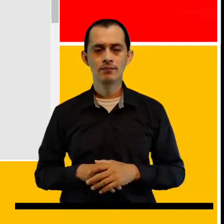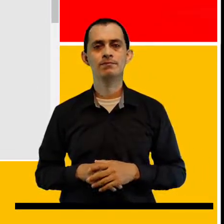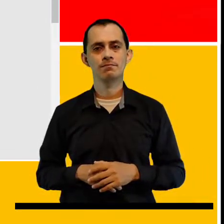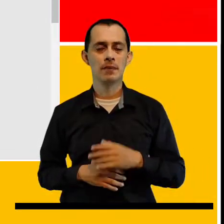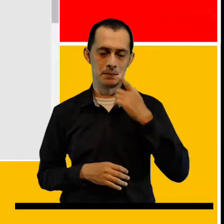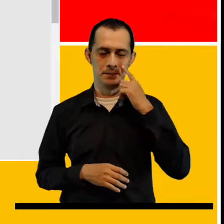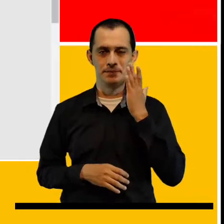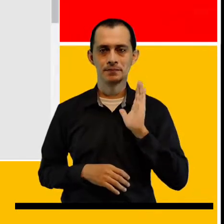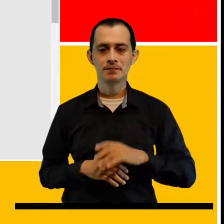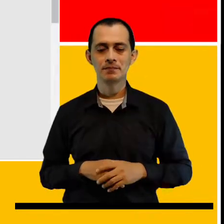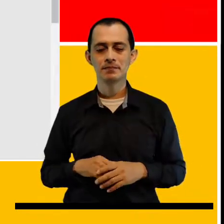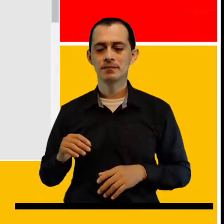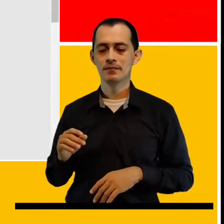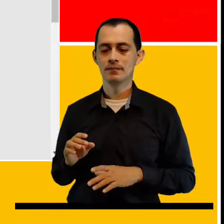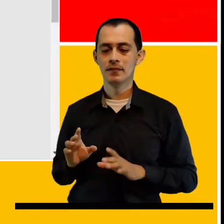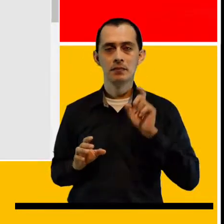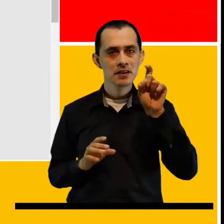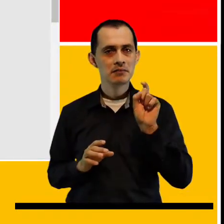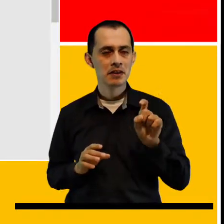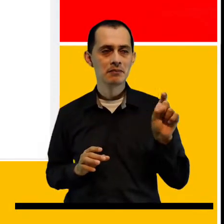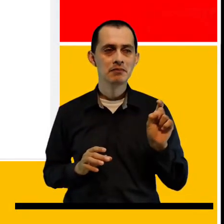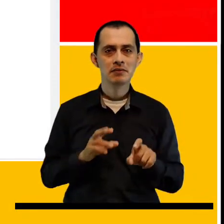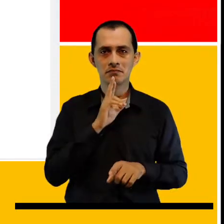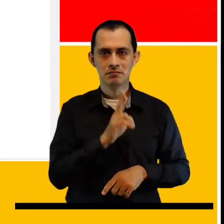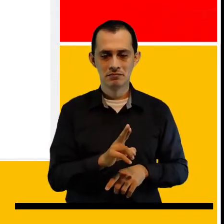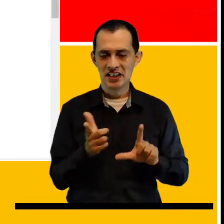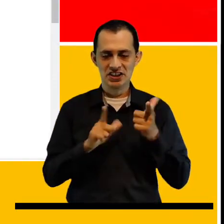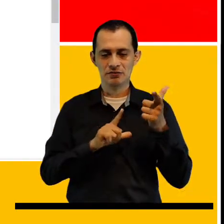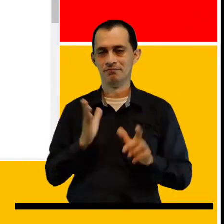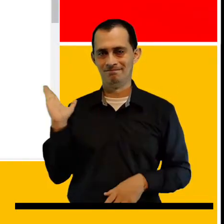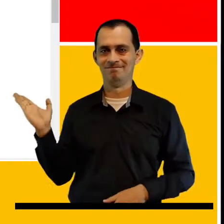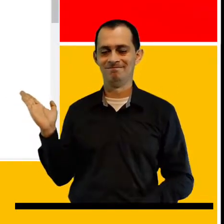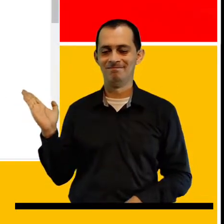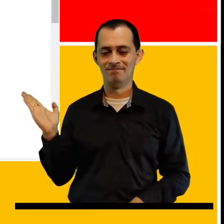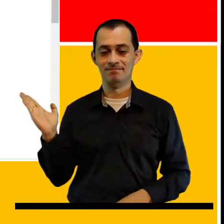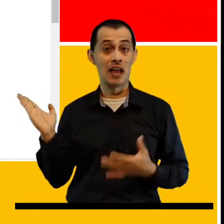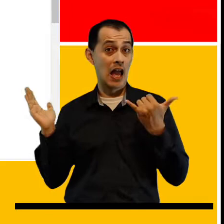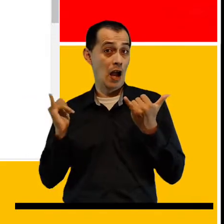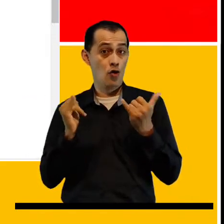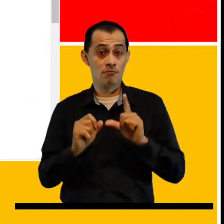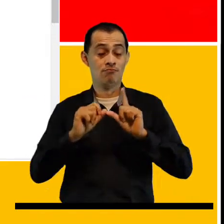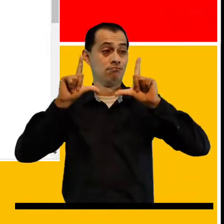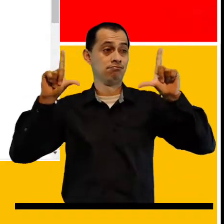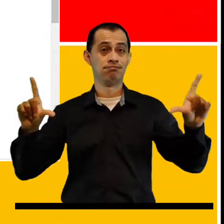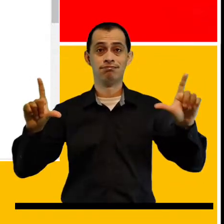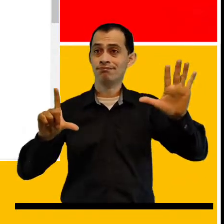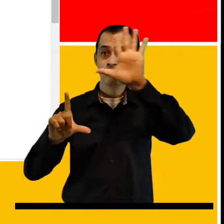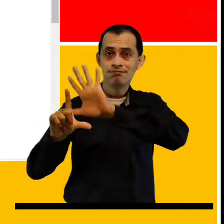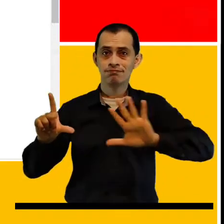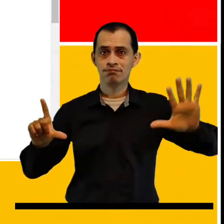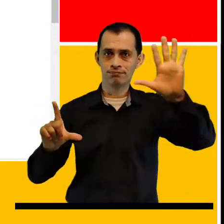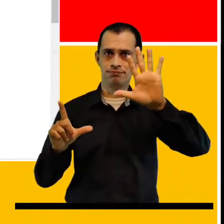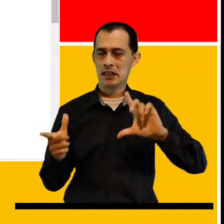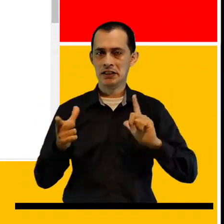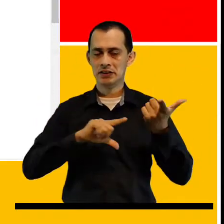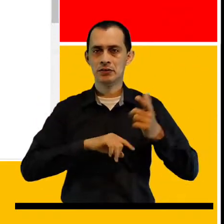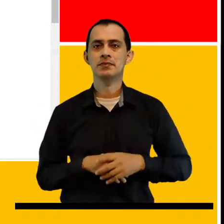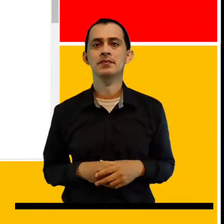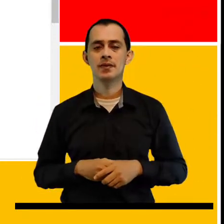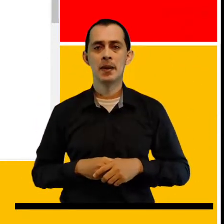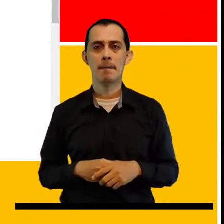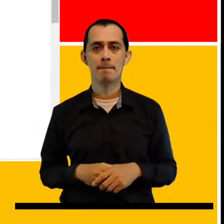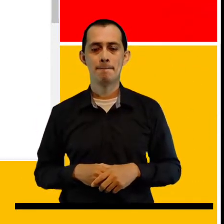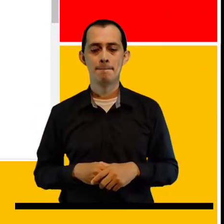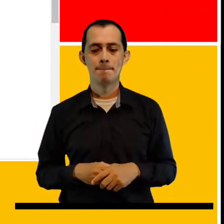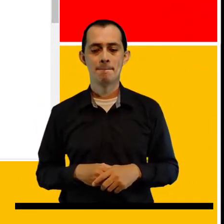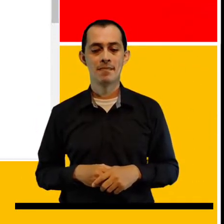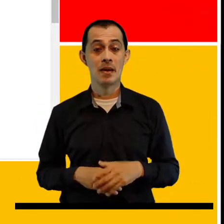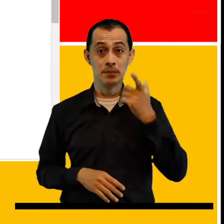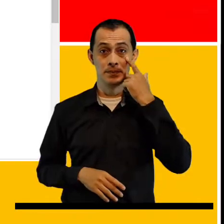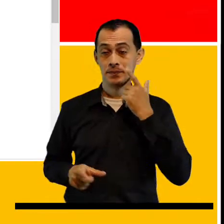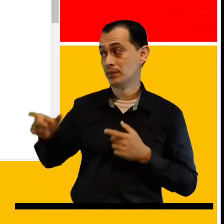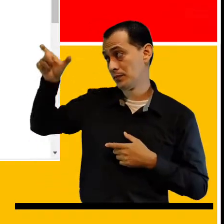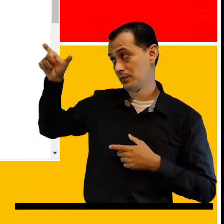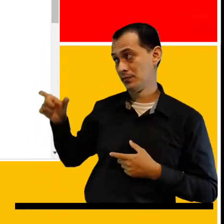Una vez se ha colocado la información se me despliega este menú, este menú comprende